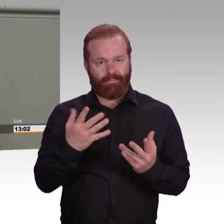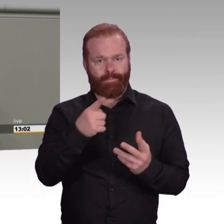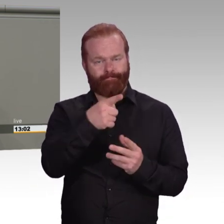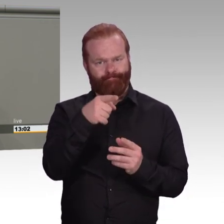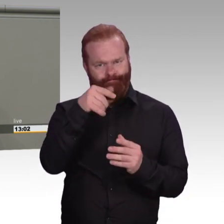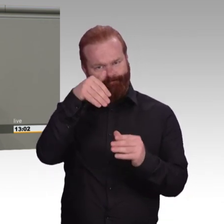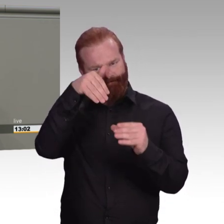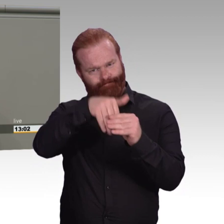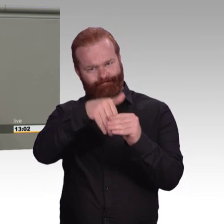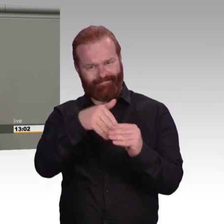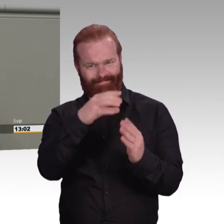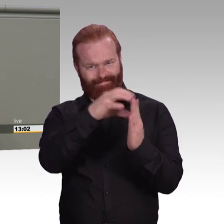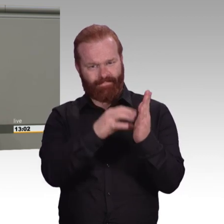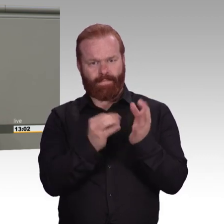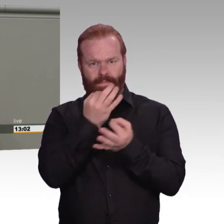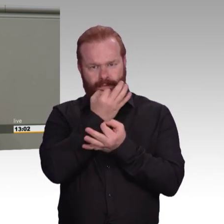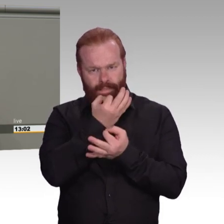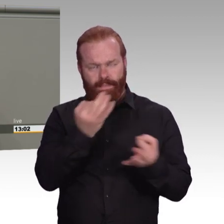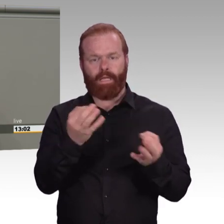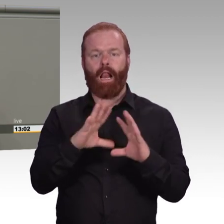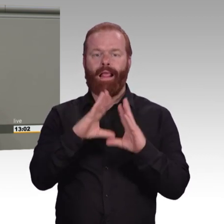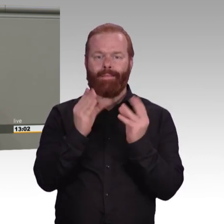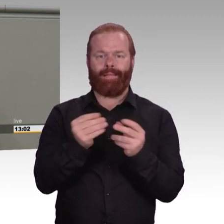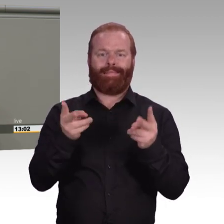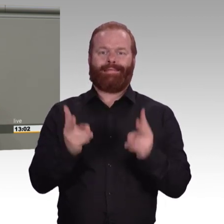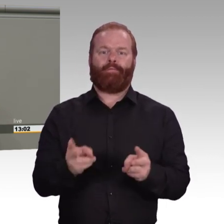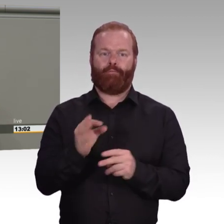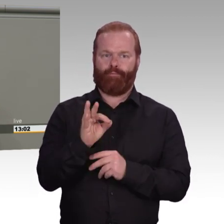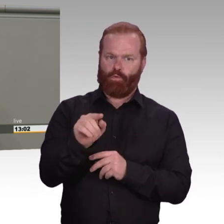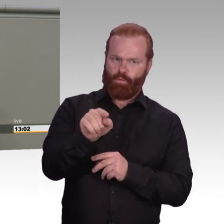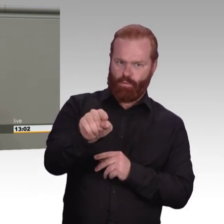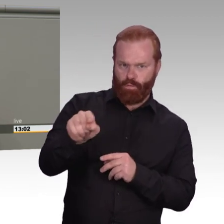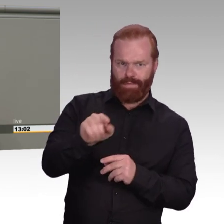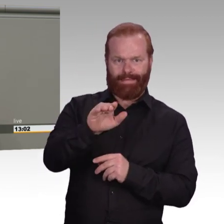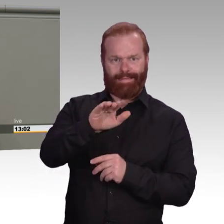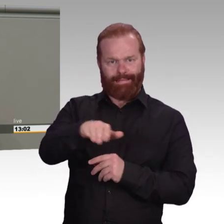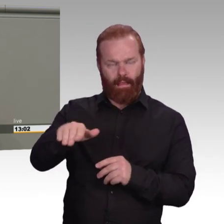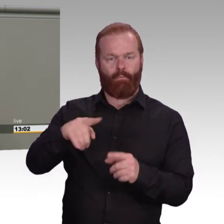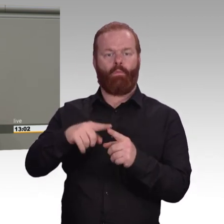dass Kinder eben keine kleinen Erwachsenen sind. Dass sie andere Anforderungen an den Staat stellen